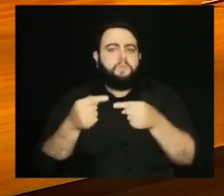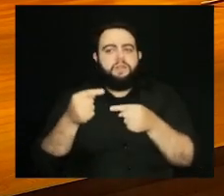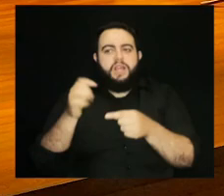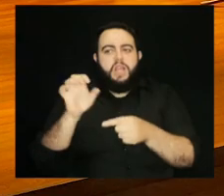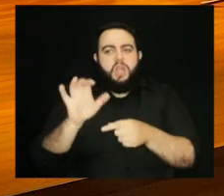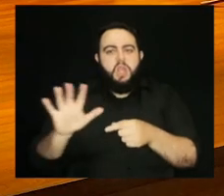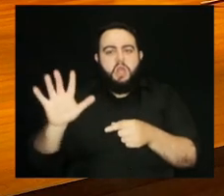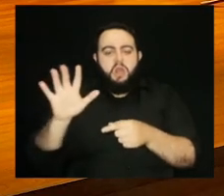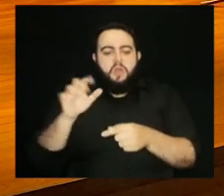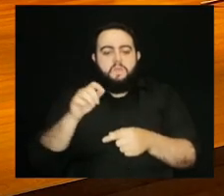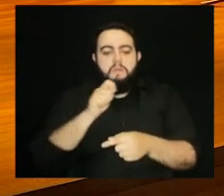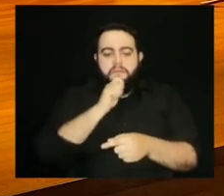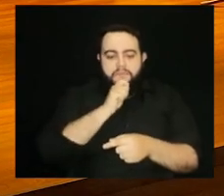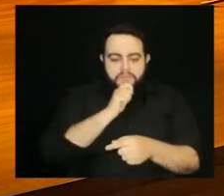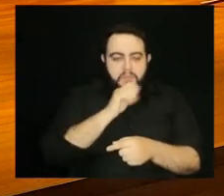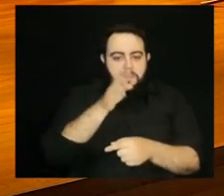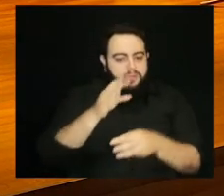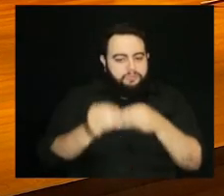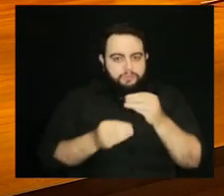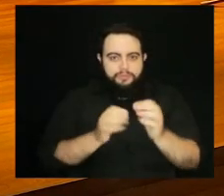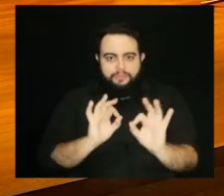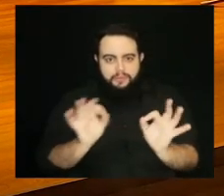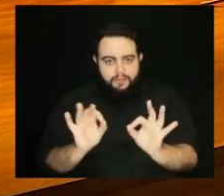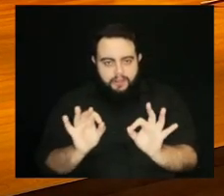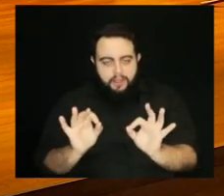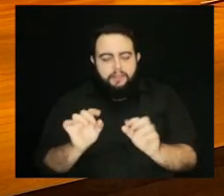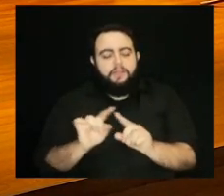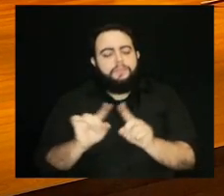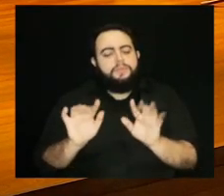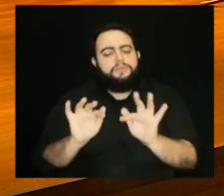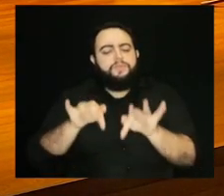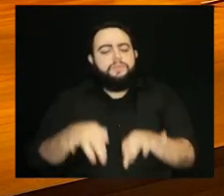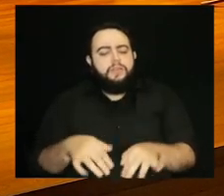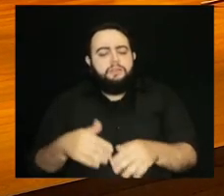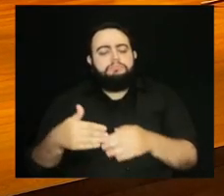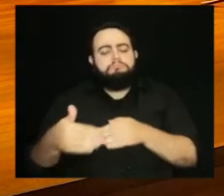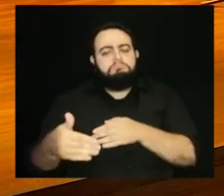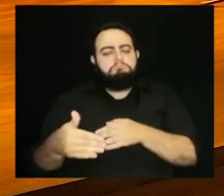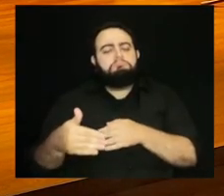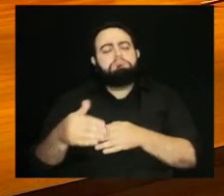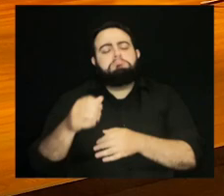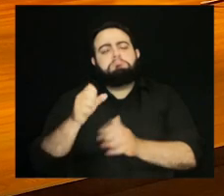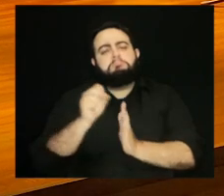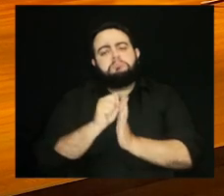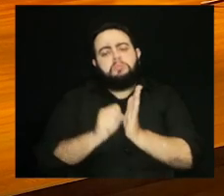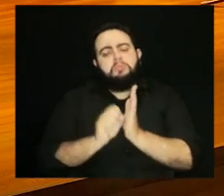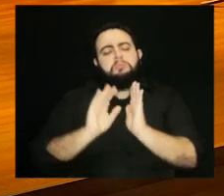Mas por volta do final do século já começam a ter composições já com sotaque brasileiro e